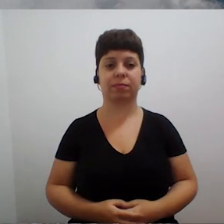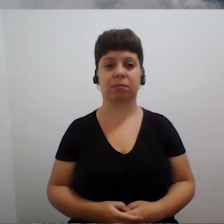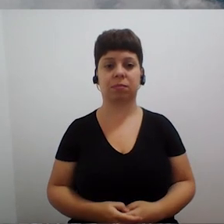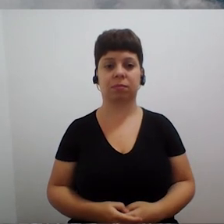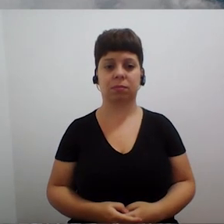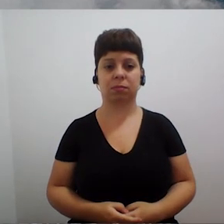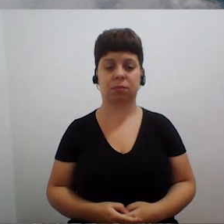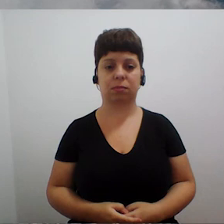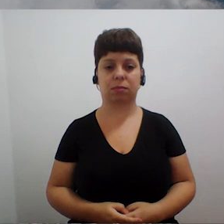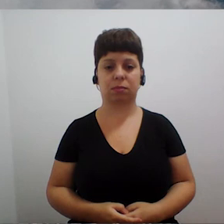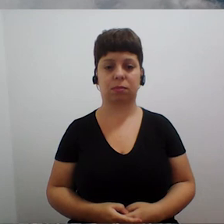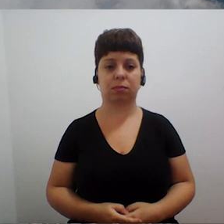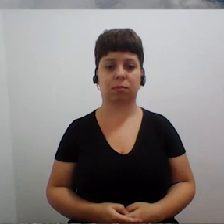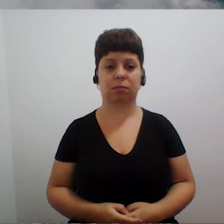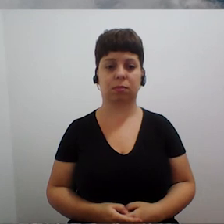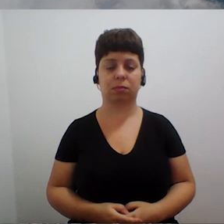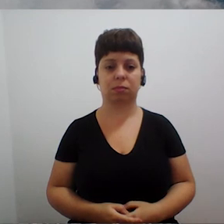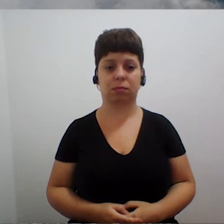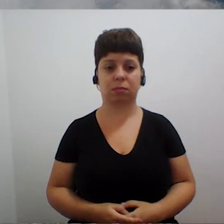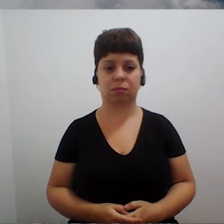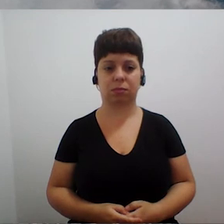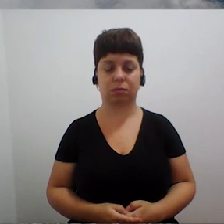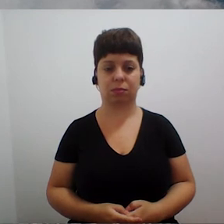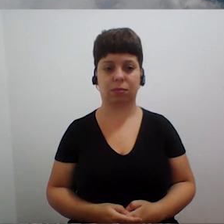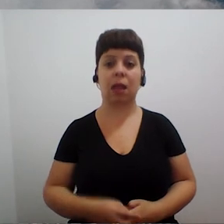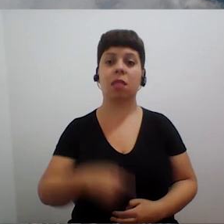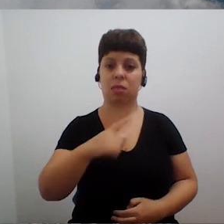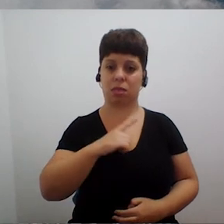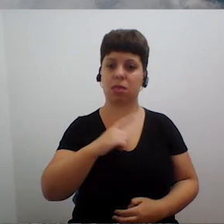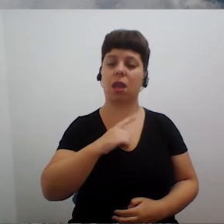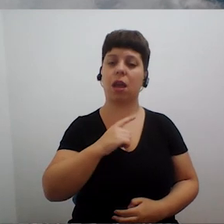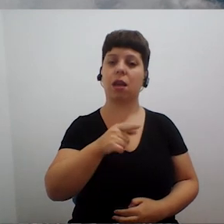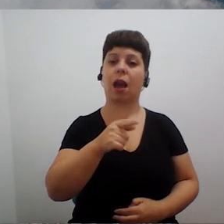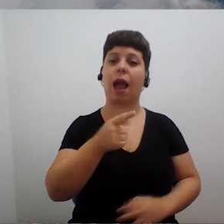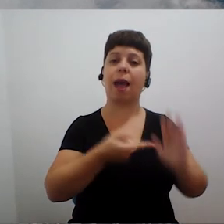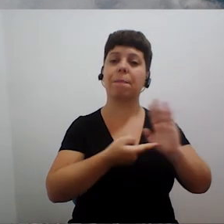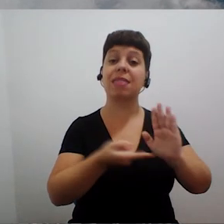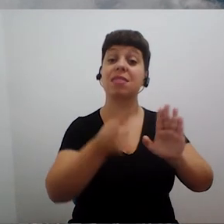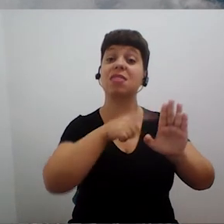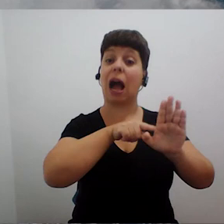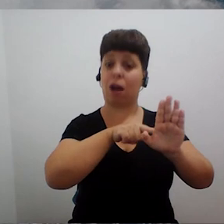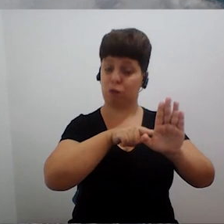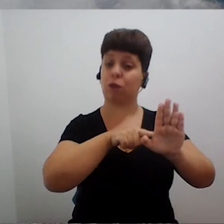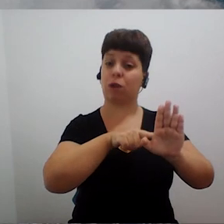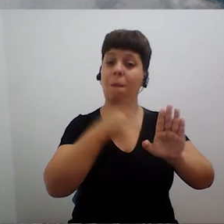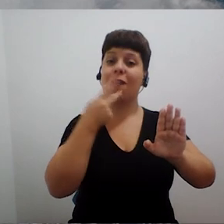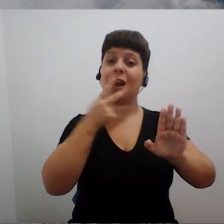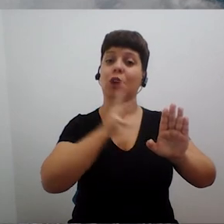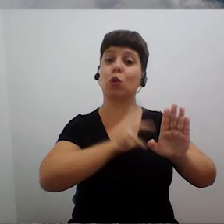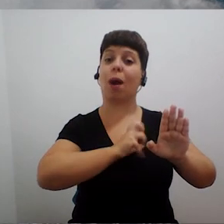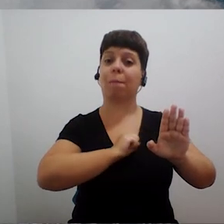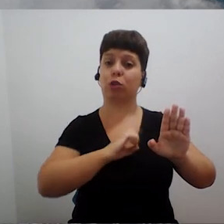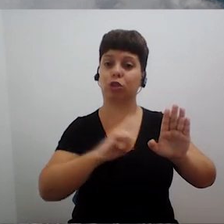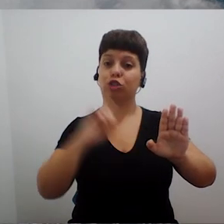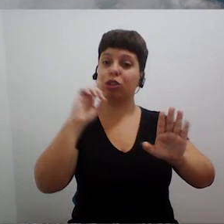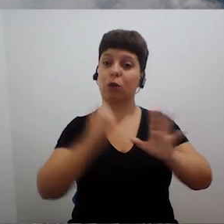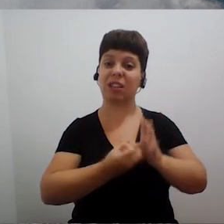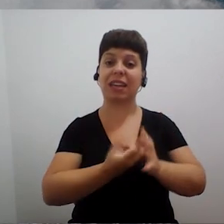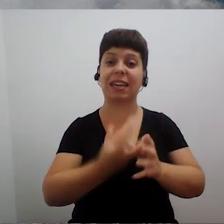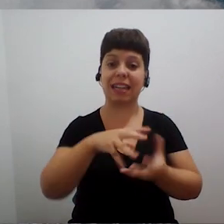digamos uma realidade simbólica usada para falar do amor de Deus que cria terra seca para o homem